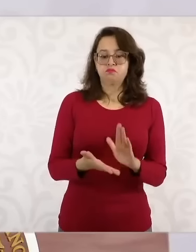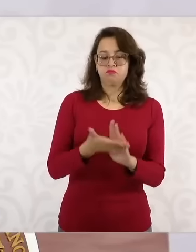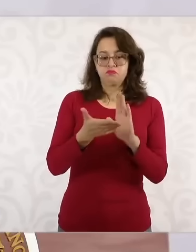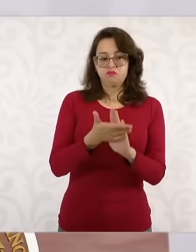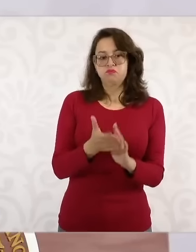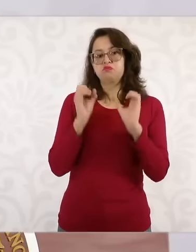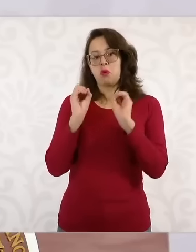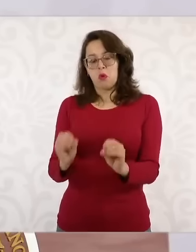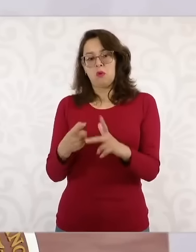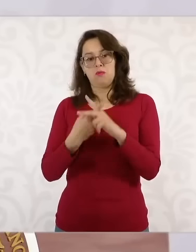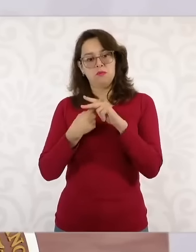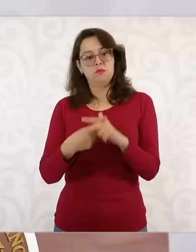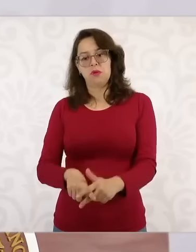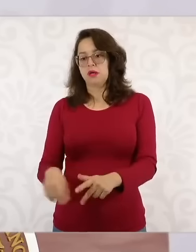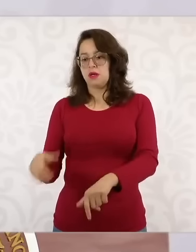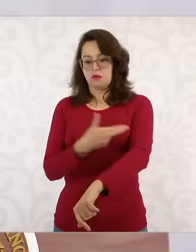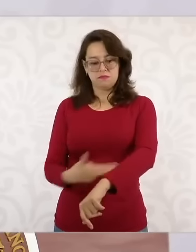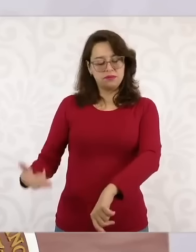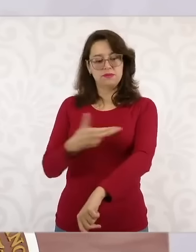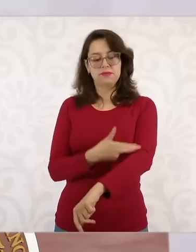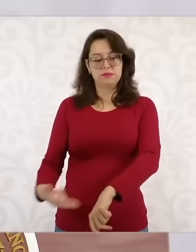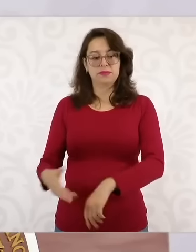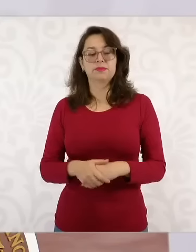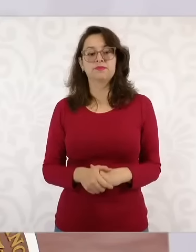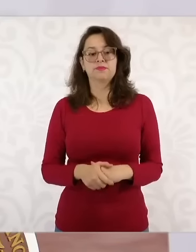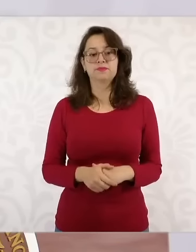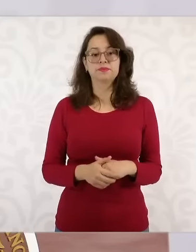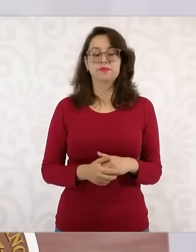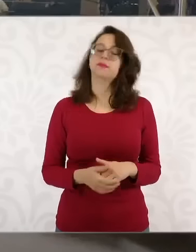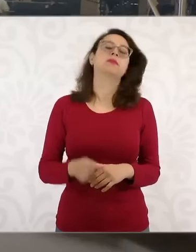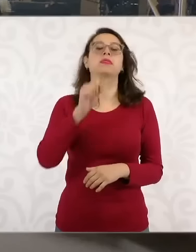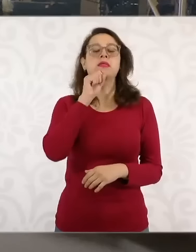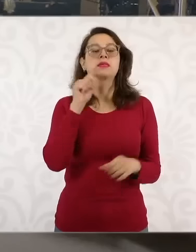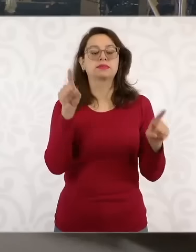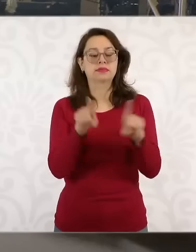de establecimiento de las ingenierías básicas. Por el otro lado, también anunció que hay las